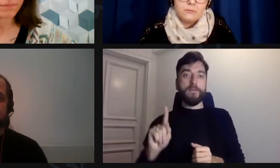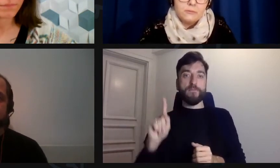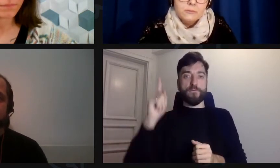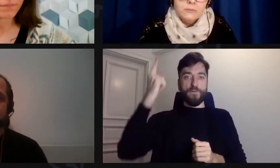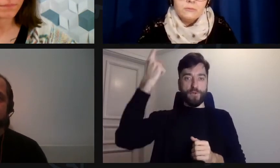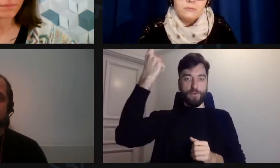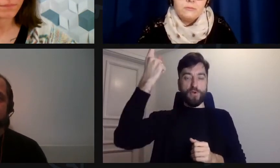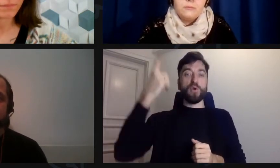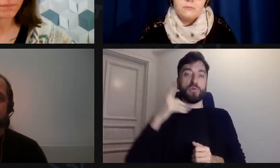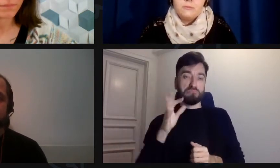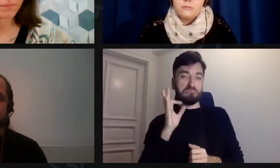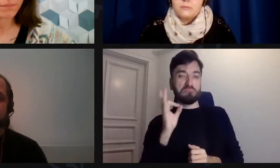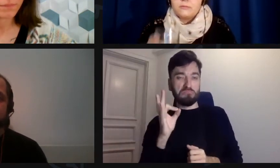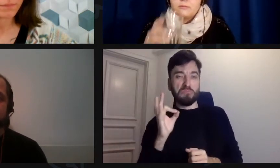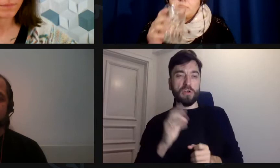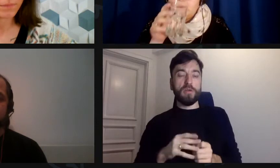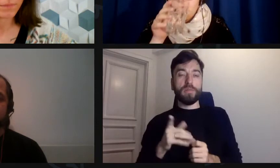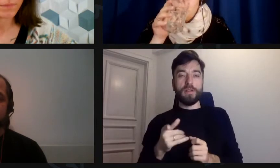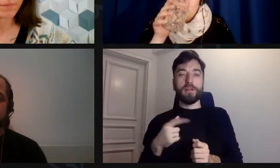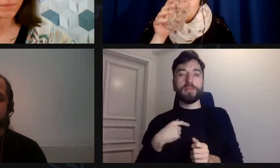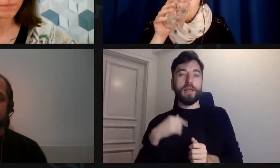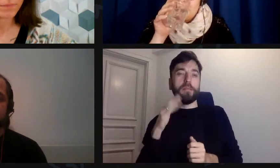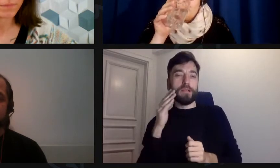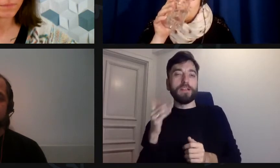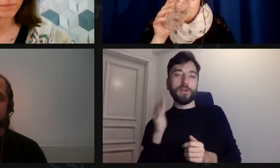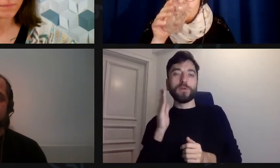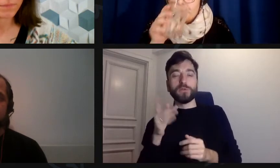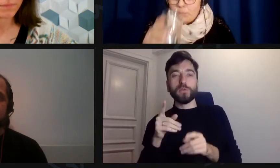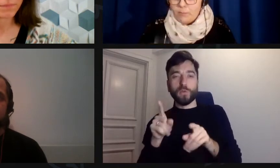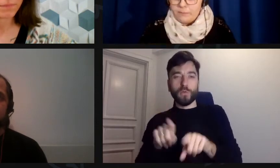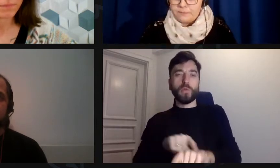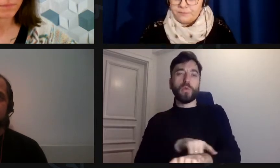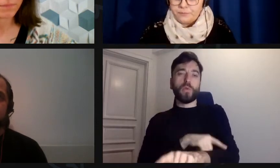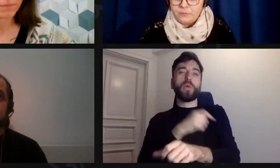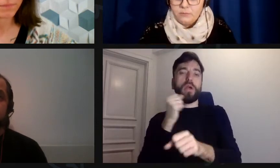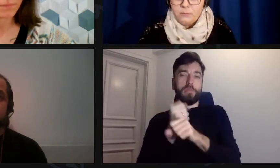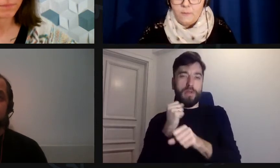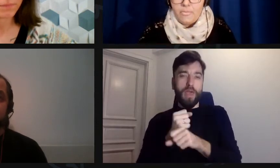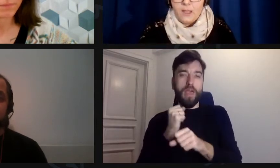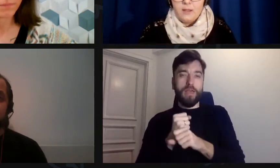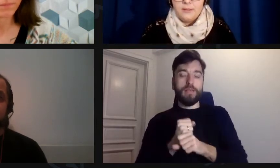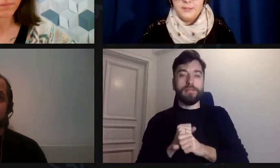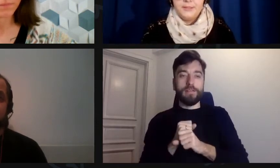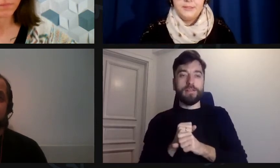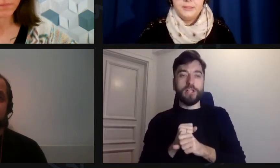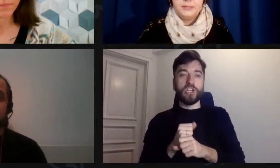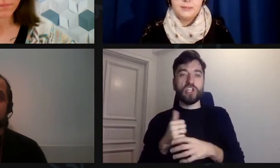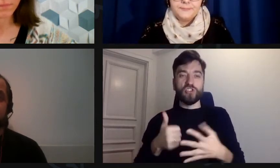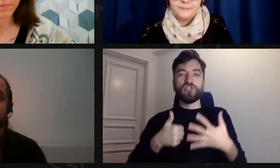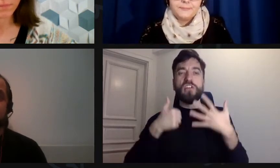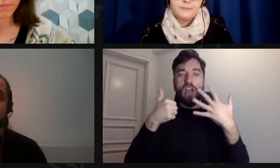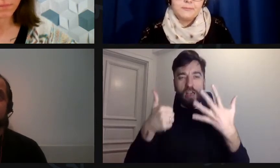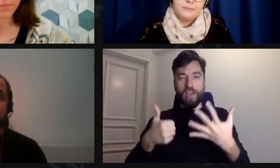w którym się mocno zadomowiliśmy i pracujemy tam 6 lat.